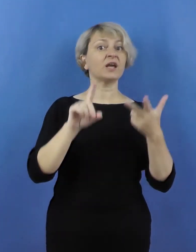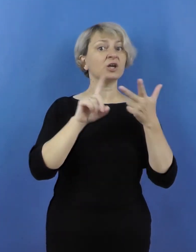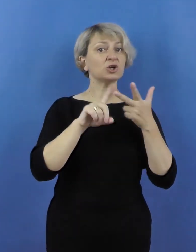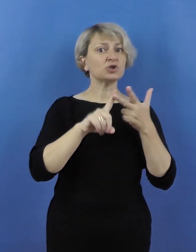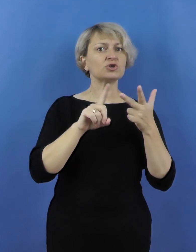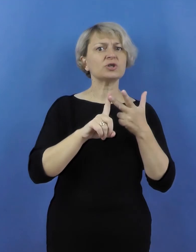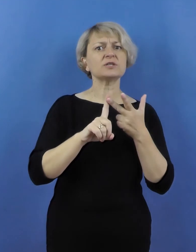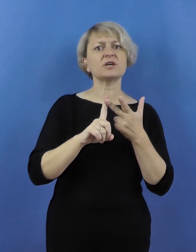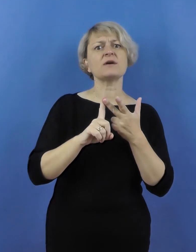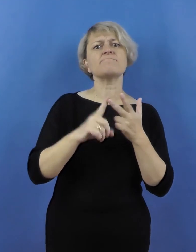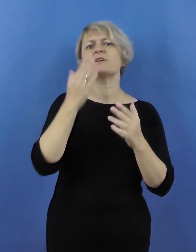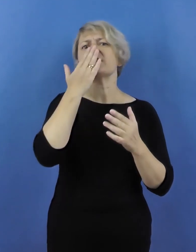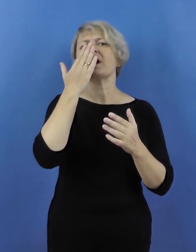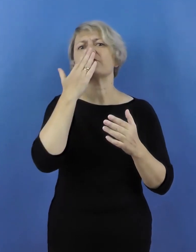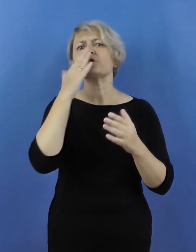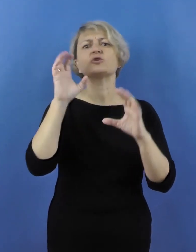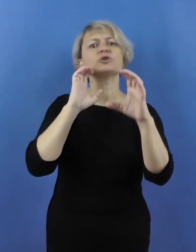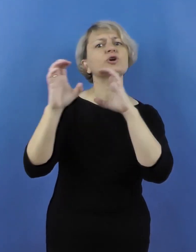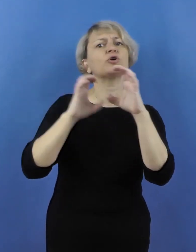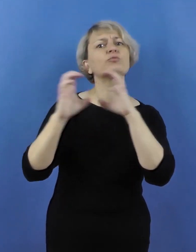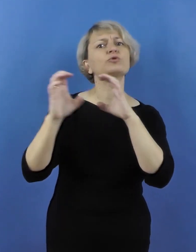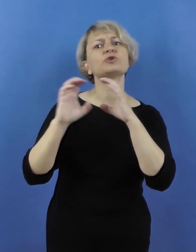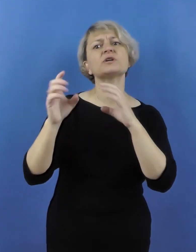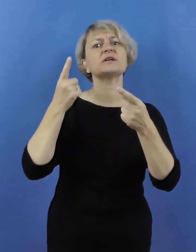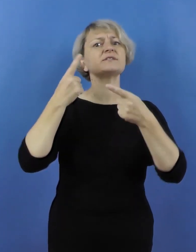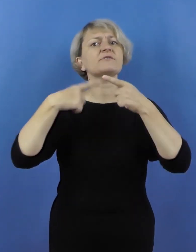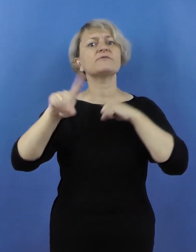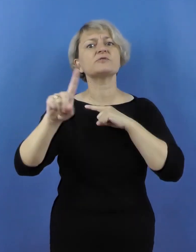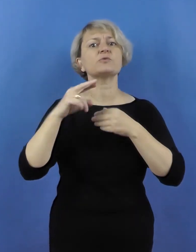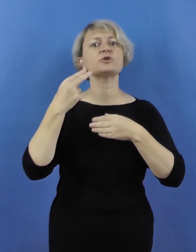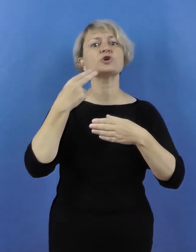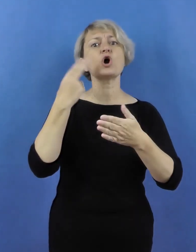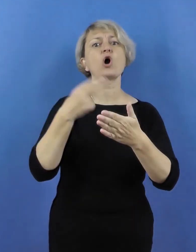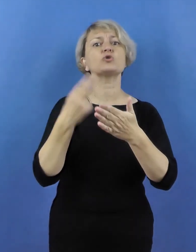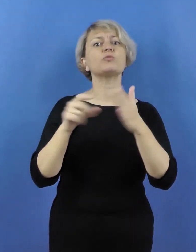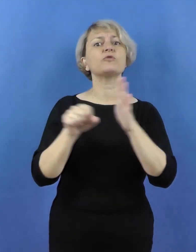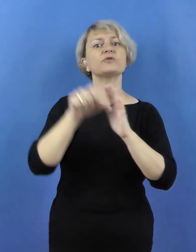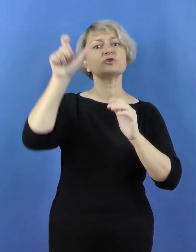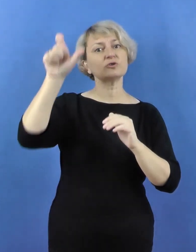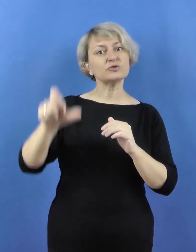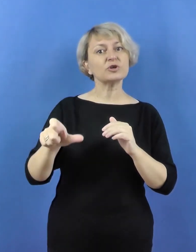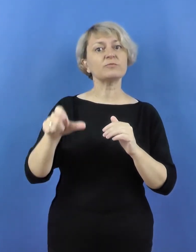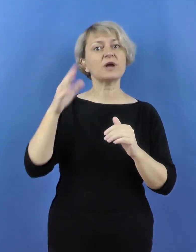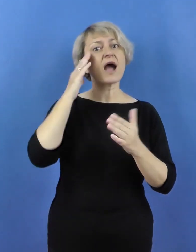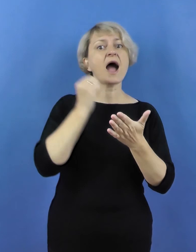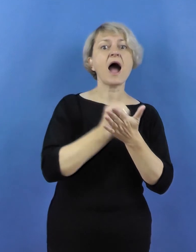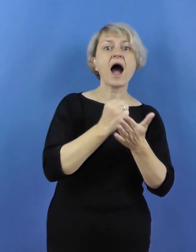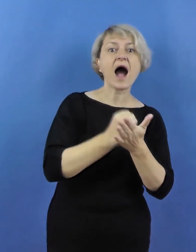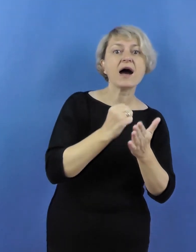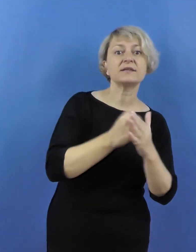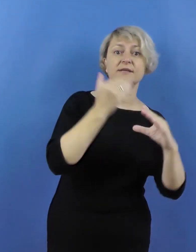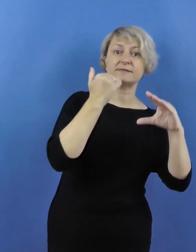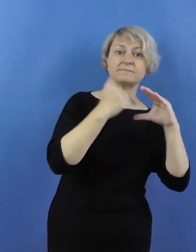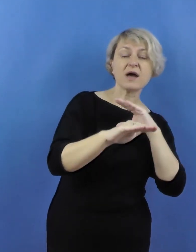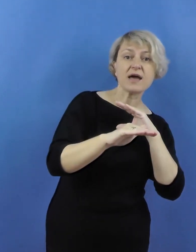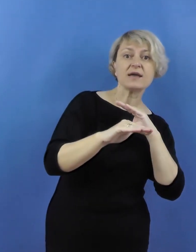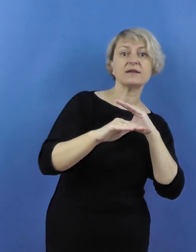się z Tobą w celu wysłania odpowiedzi na Twój wniosek czyli wskazanie adresu poczty elektronicznej e-mail,